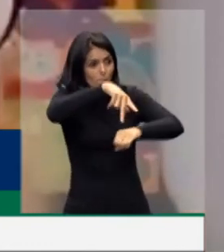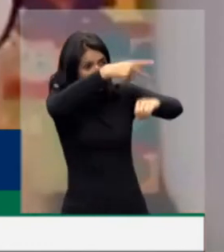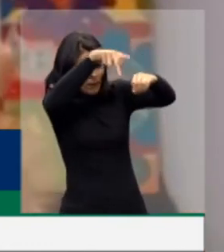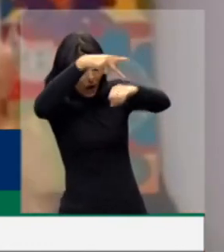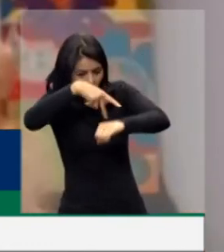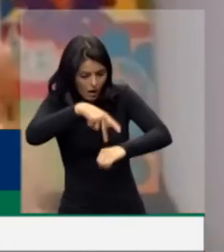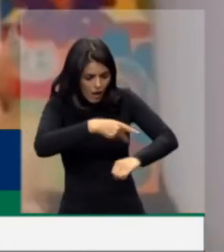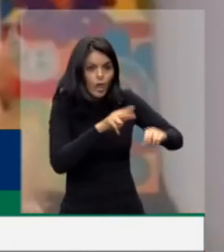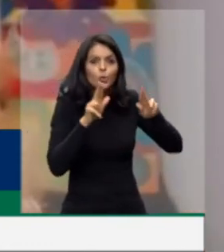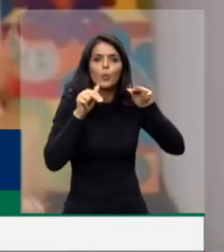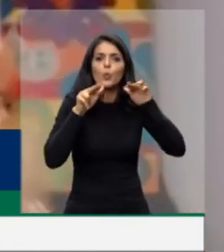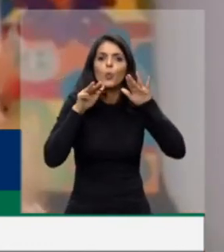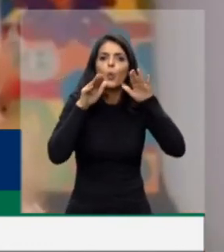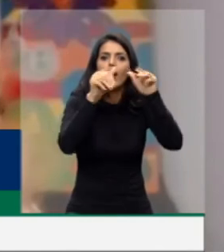FUNDAMENTAIS NO BRASIL, TETO DE GASTOS, É UMA INOVAÇÃO